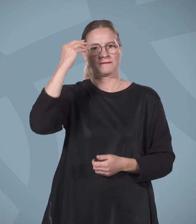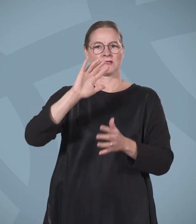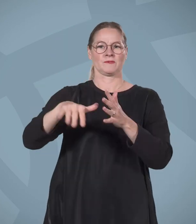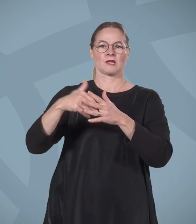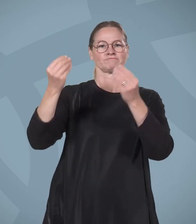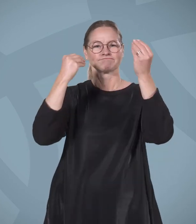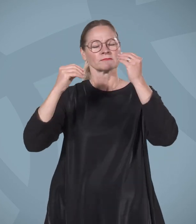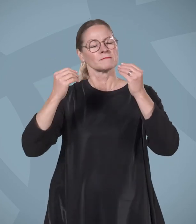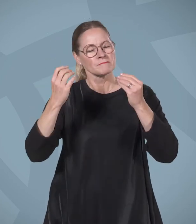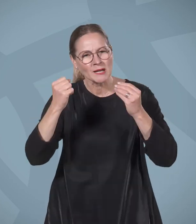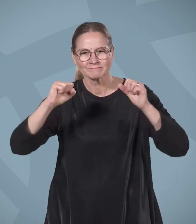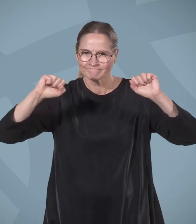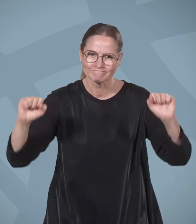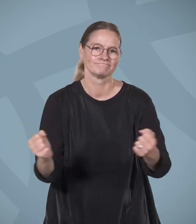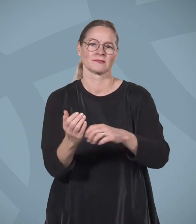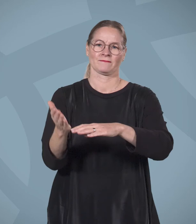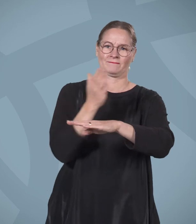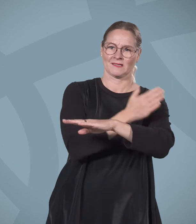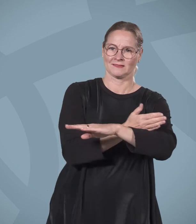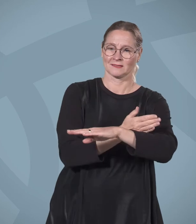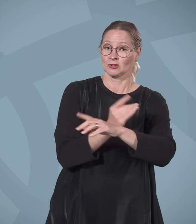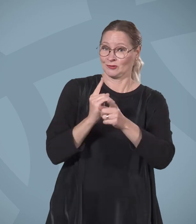opiskella viittomakieltä mahdollisimman varhaisessa vaiheessa, -